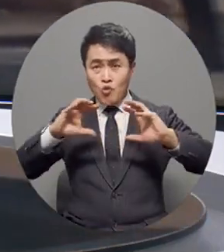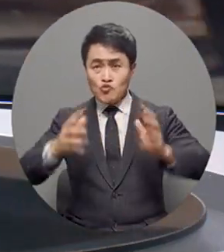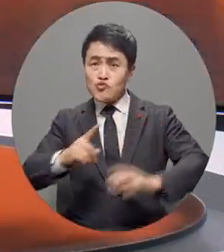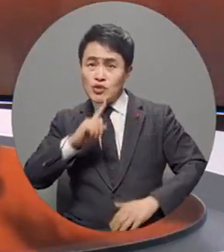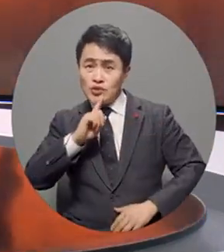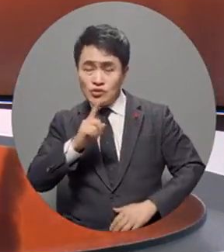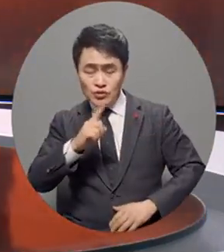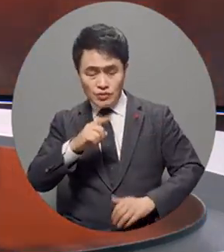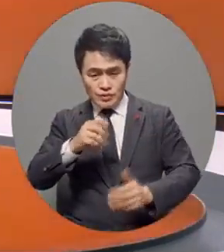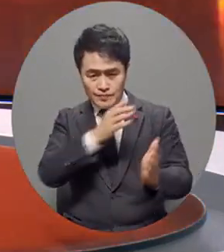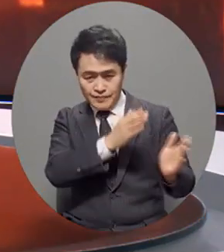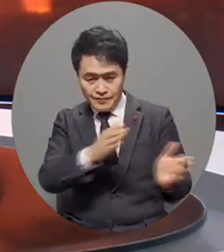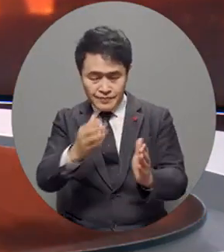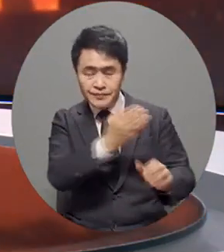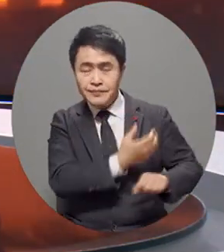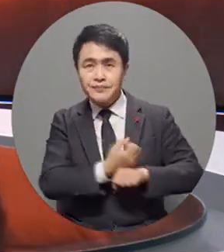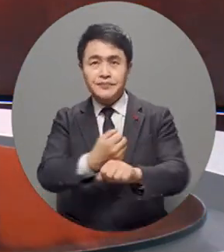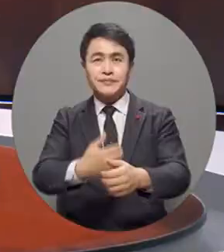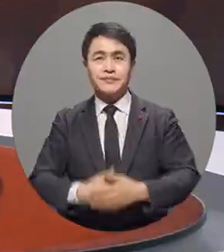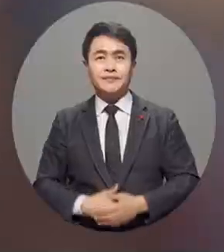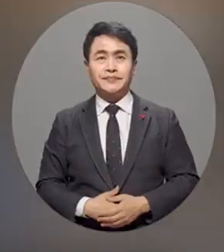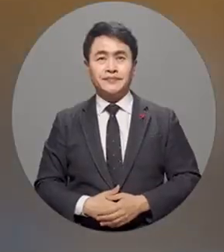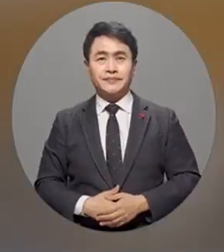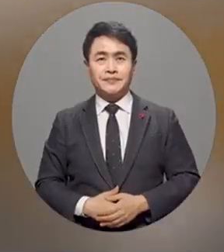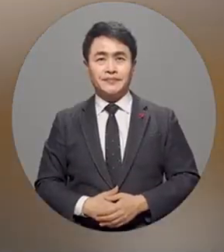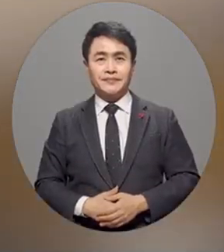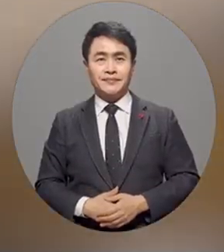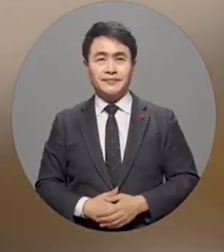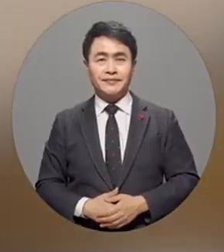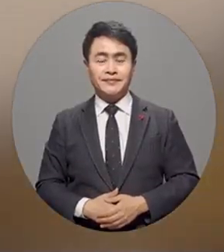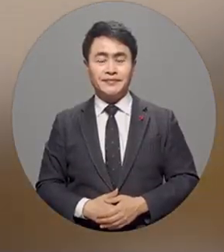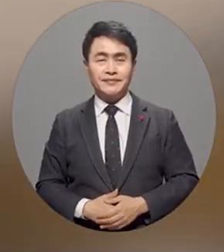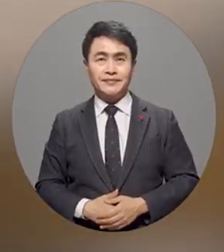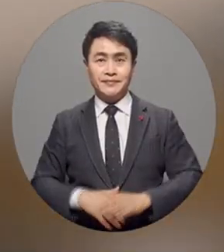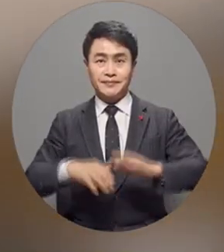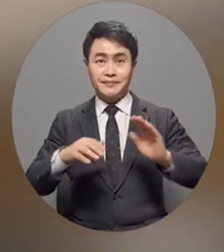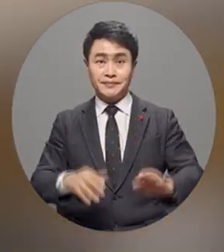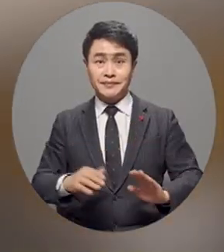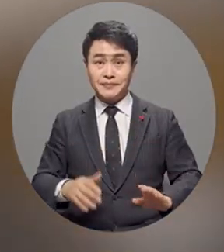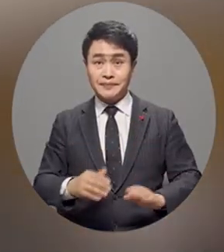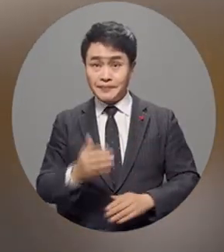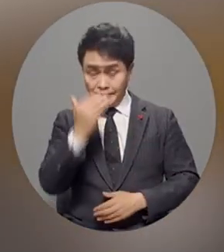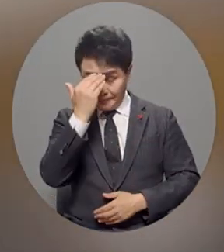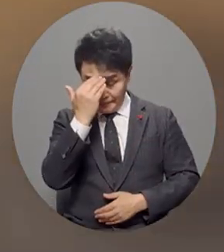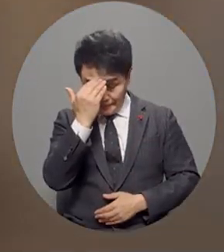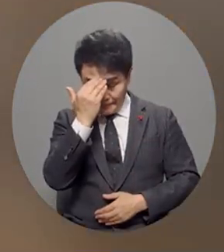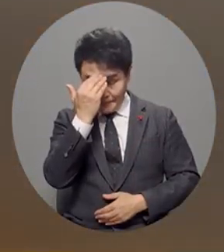올 한 해 국제 이슈들, 윤성철 기자가정리했습니다.